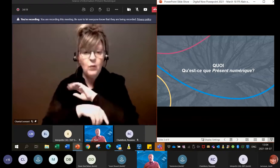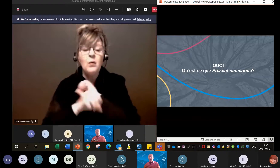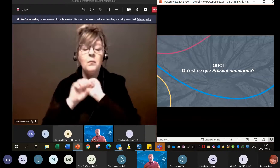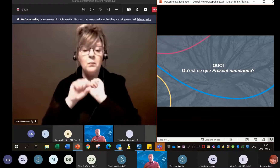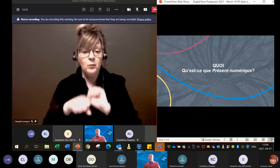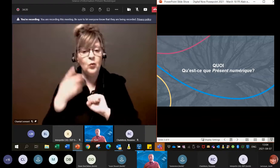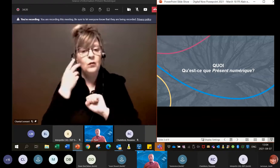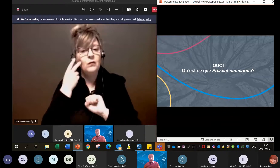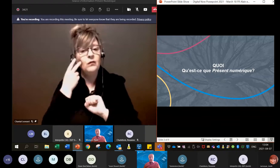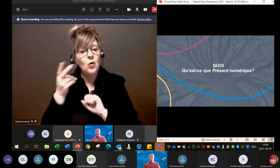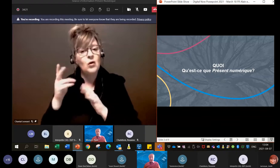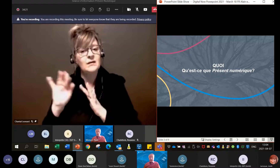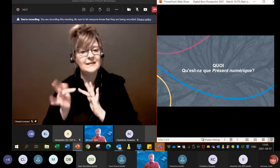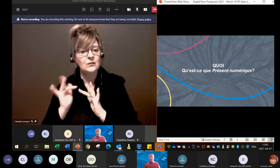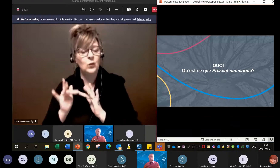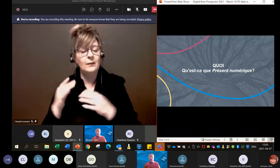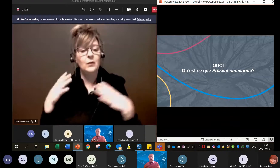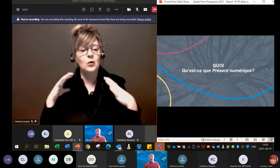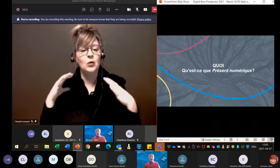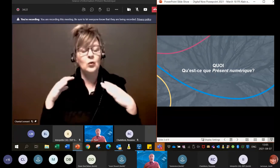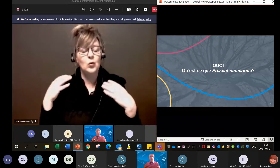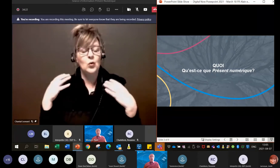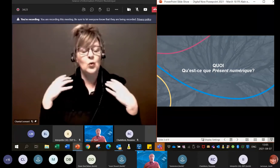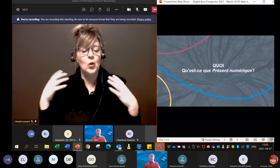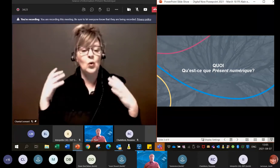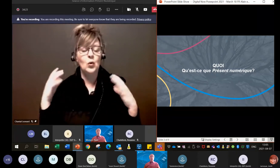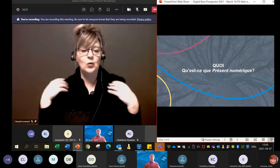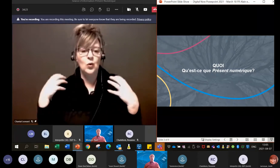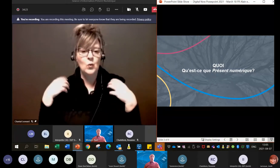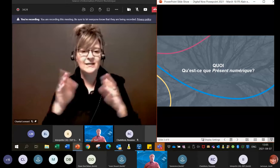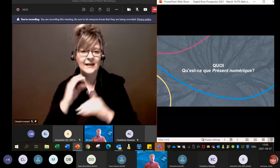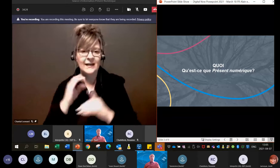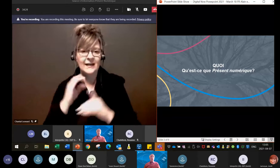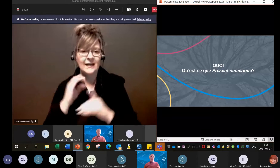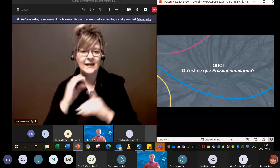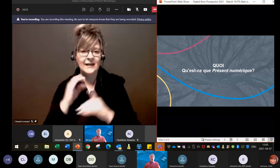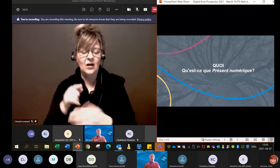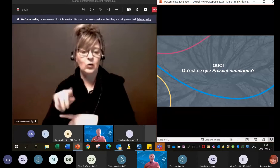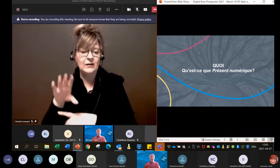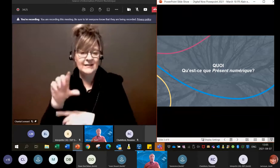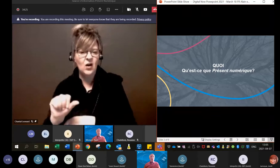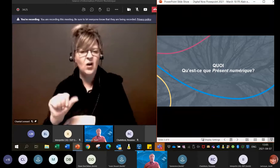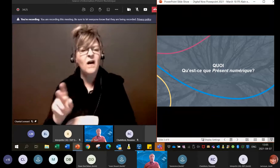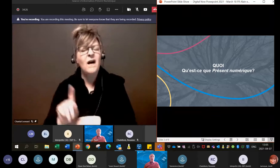conseildesarts.ca. En cliquant